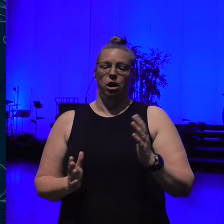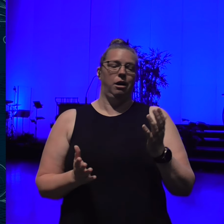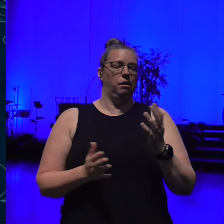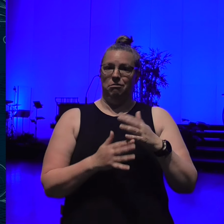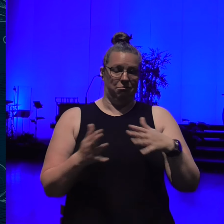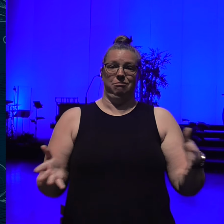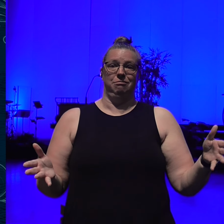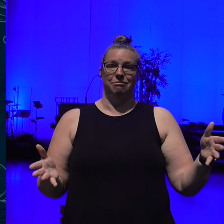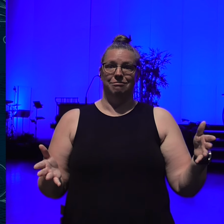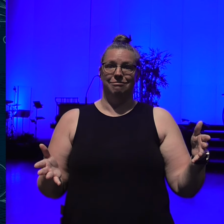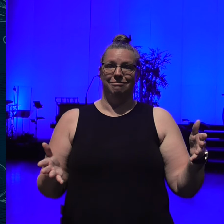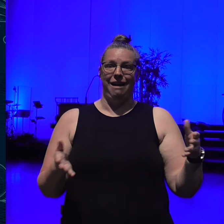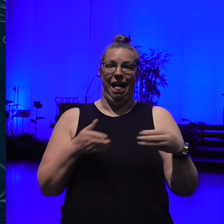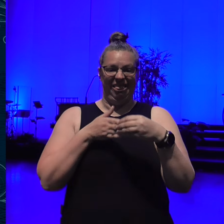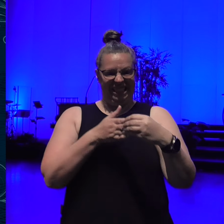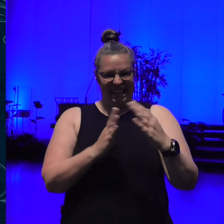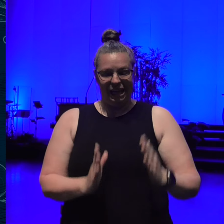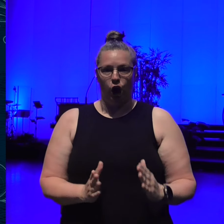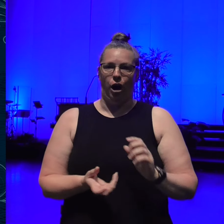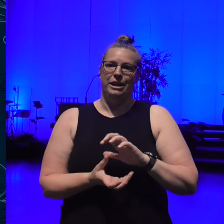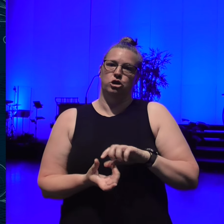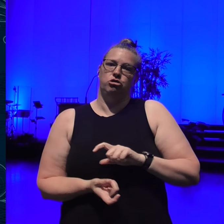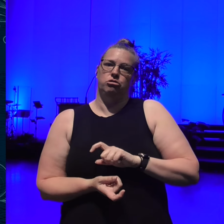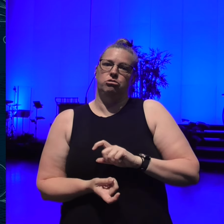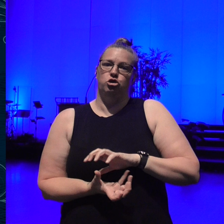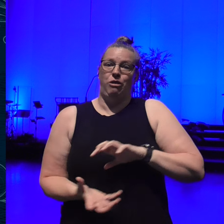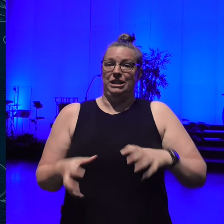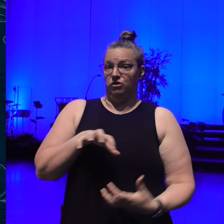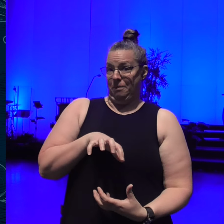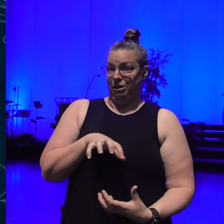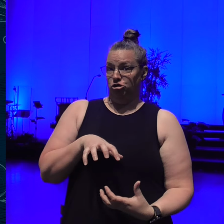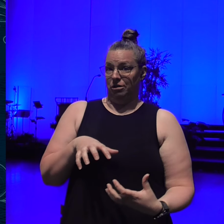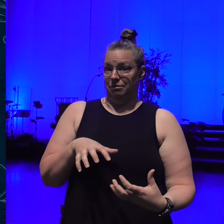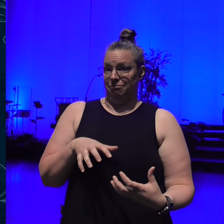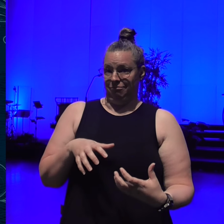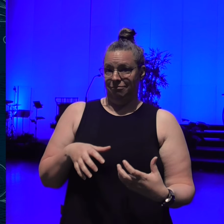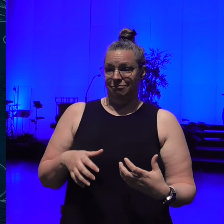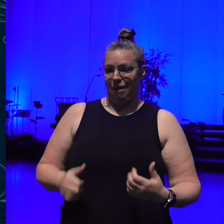uh y um como una presencia transformadora de amor Y seguir esa historia es inspirador